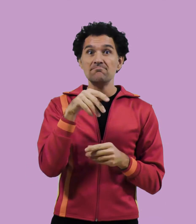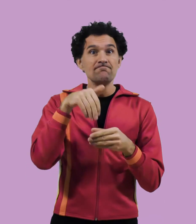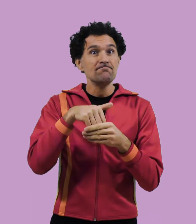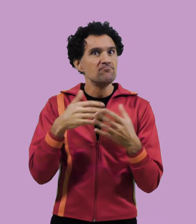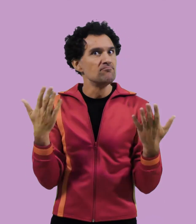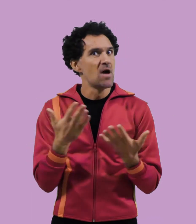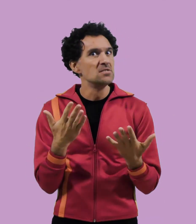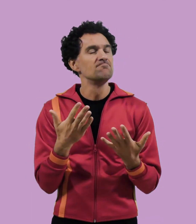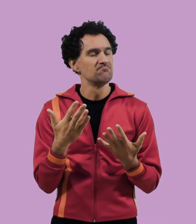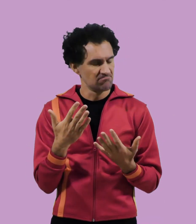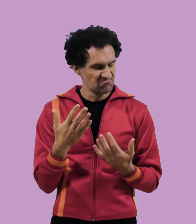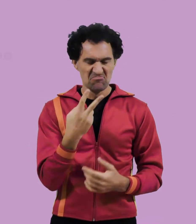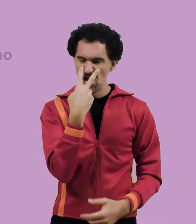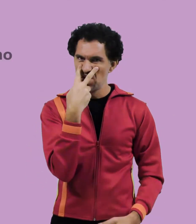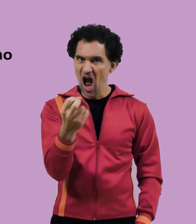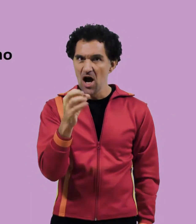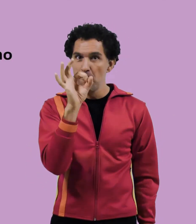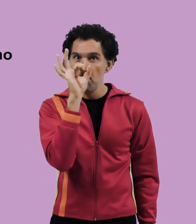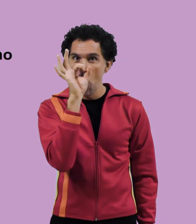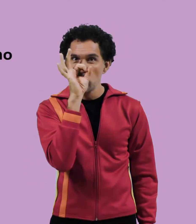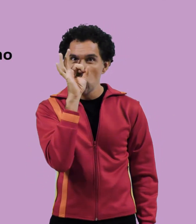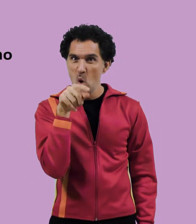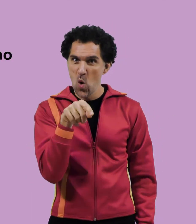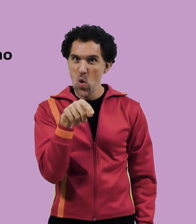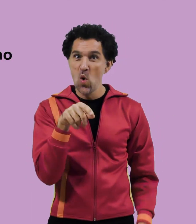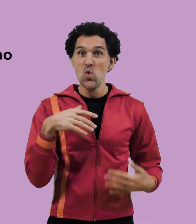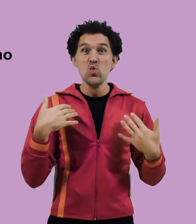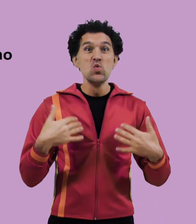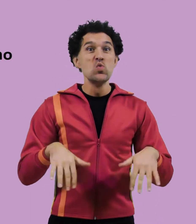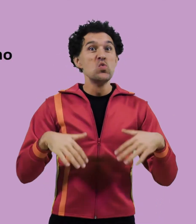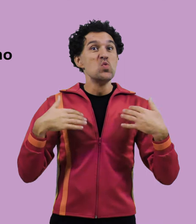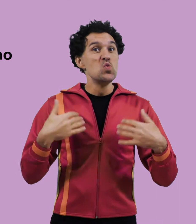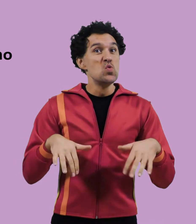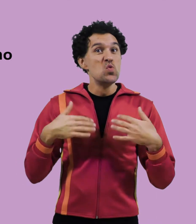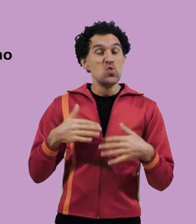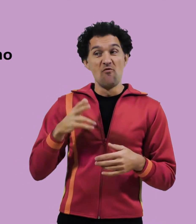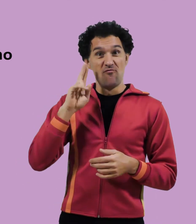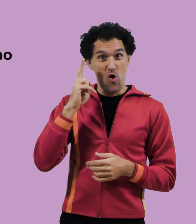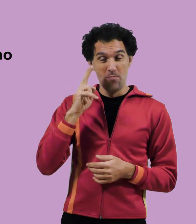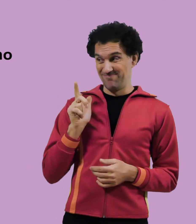Solche Aufnahmen mit sexuellen Inhalten nennt man auch "Rache-Pornos" Das kann ganz schön gefährlich sein.